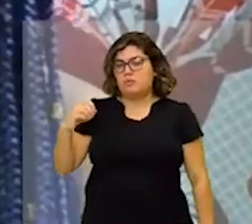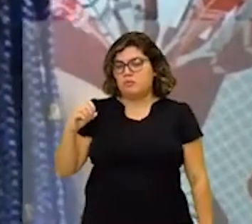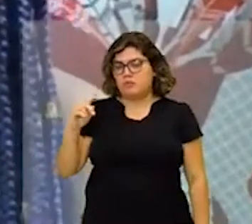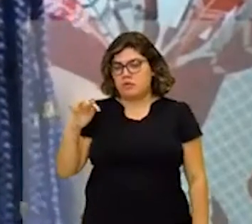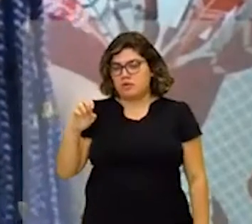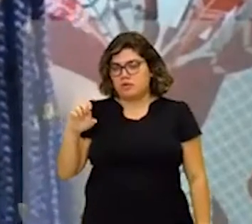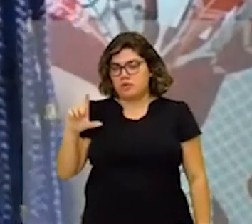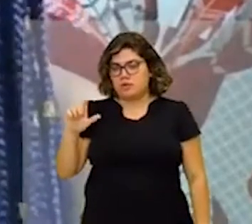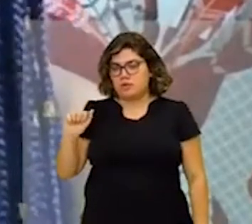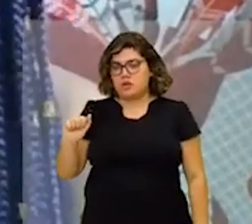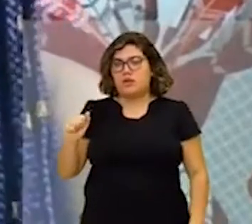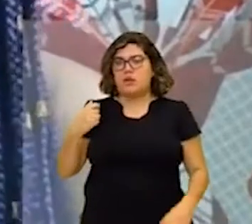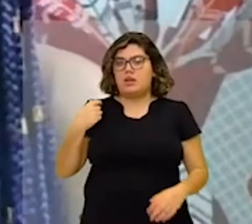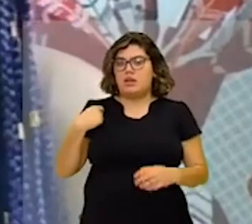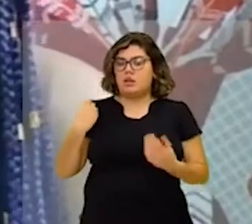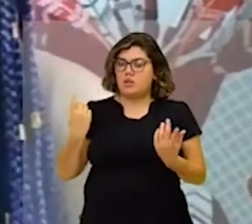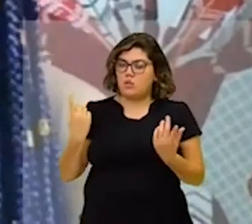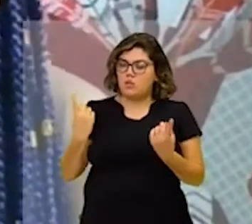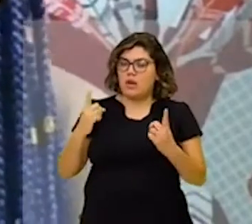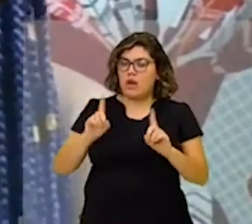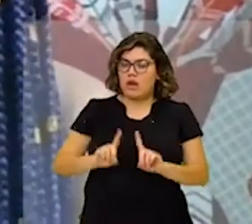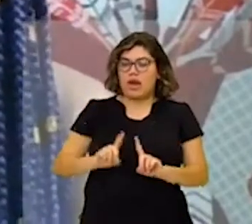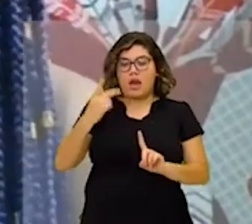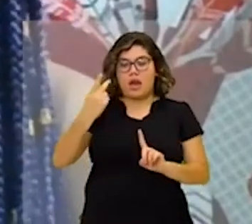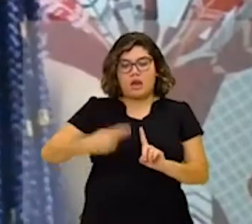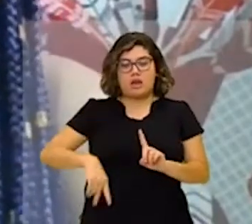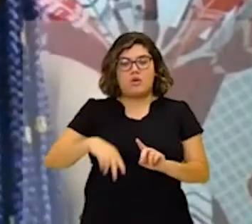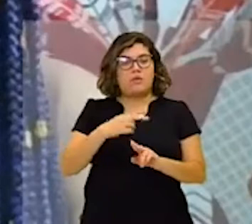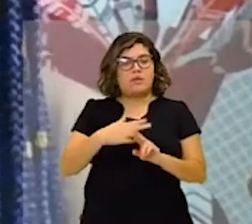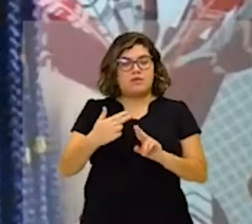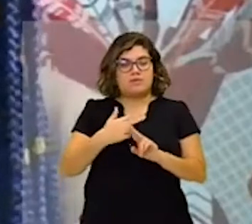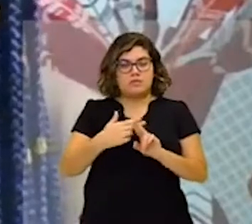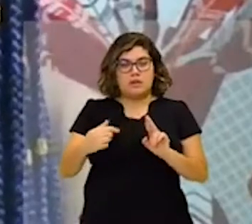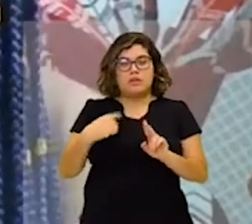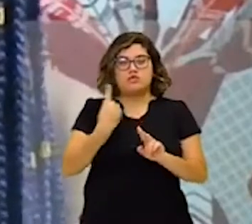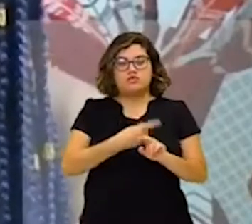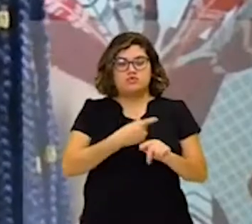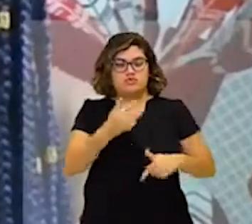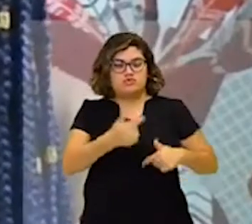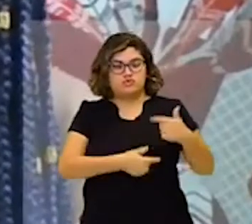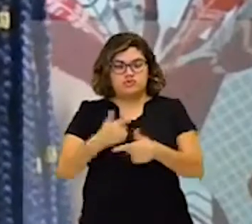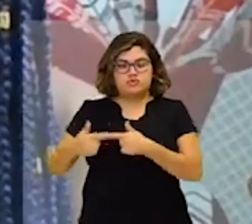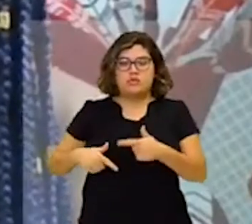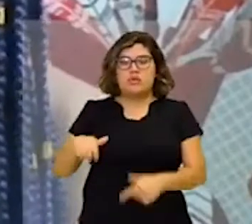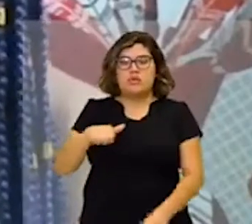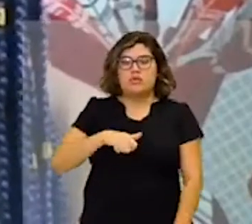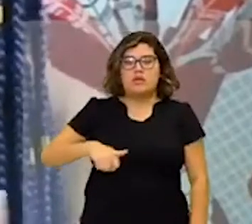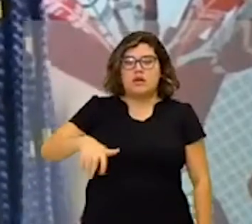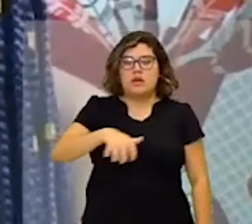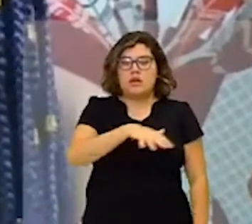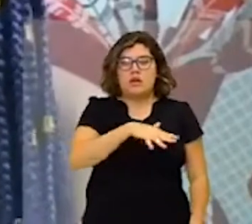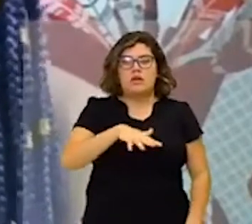cuide Atlântico Negro aqui da UnB nós trabalhamos nós trabalhamos com a questão de como a legislação